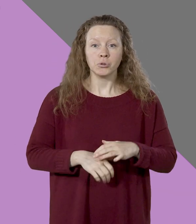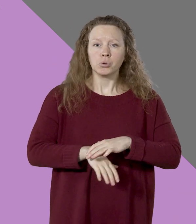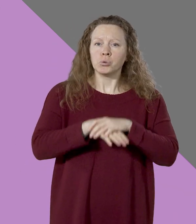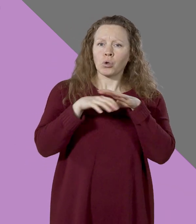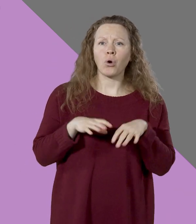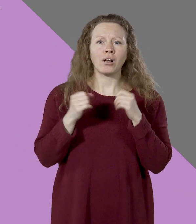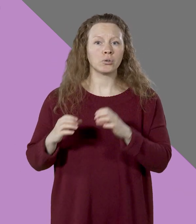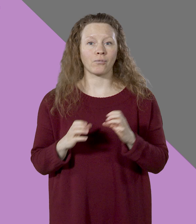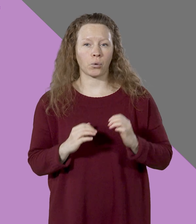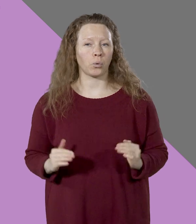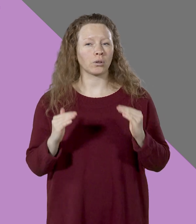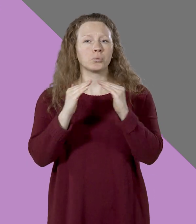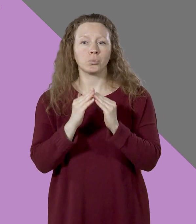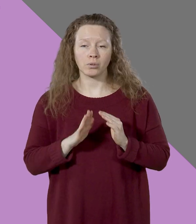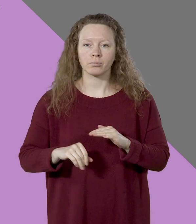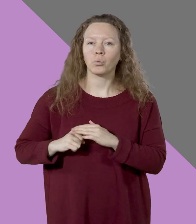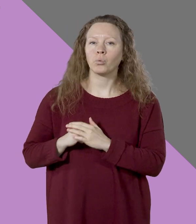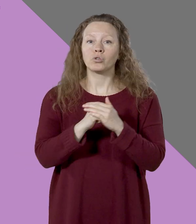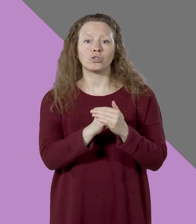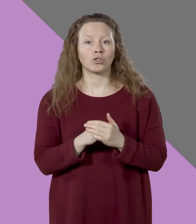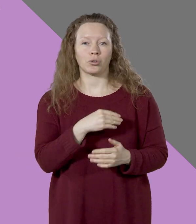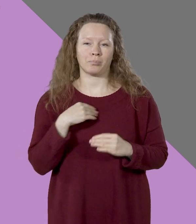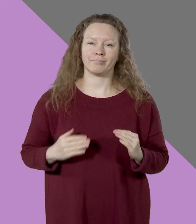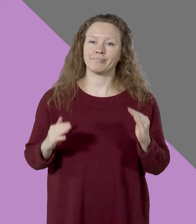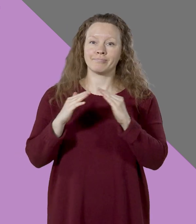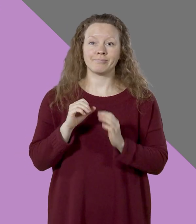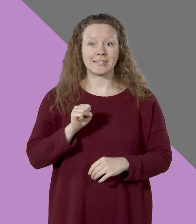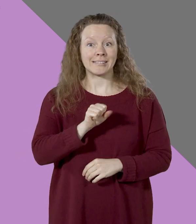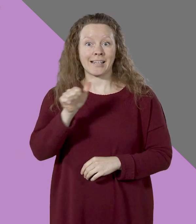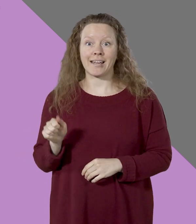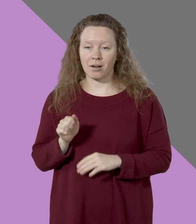Social- och hälsovårdsorganisationernas understödscentral (Stea) -